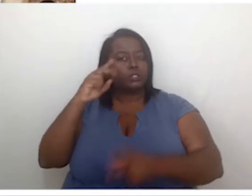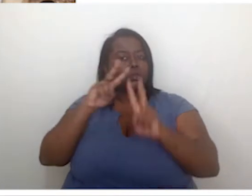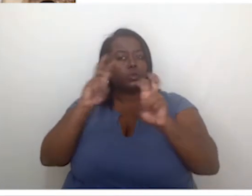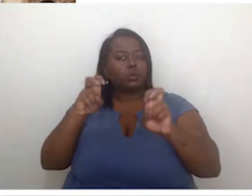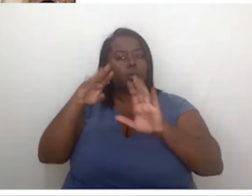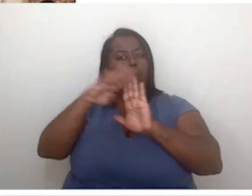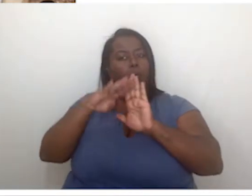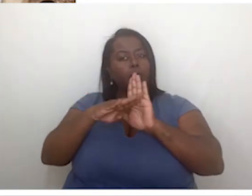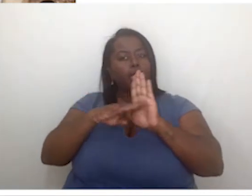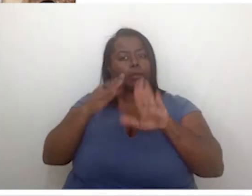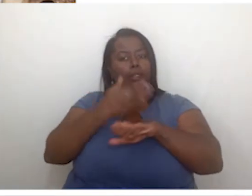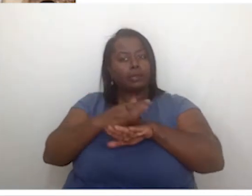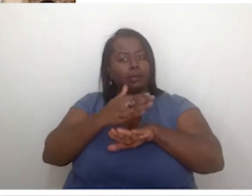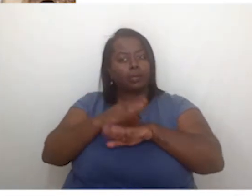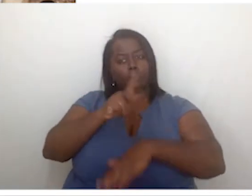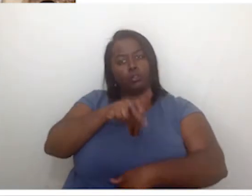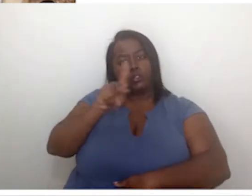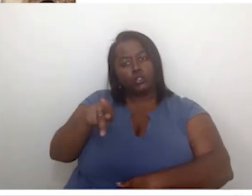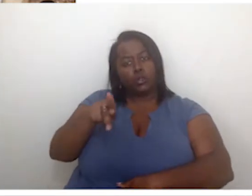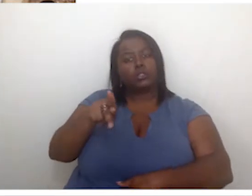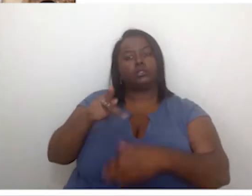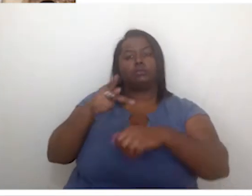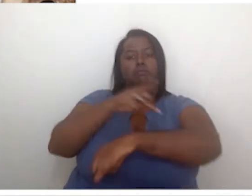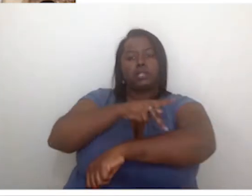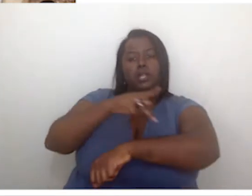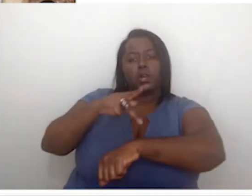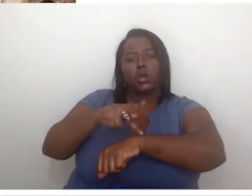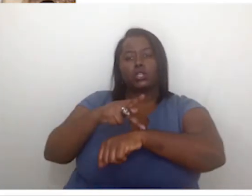los principios pedagógicos y las prácticas que tenemos,